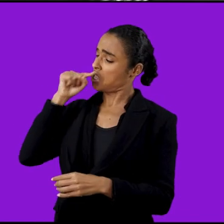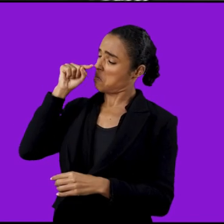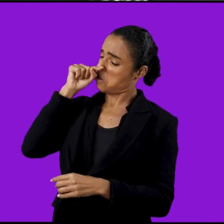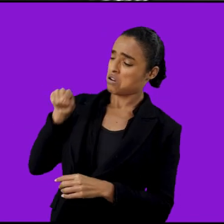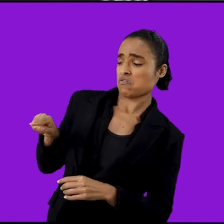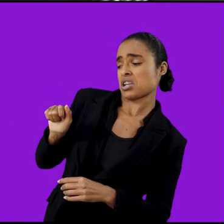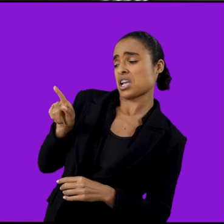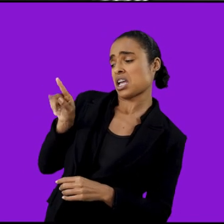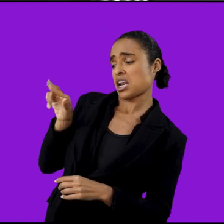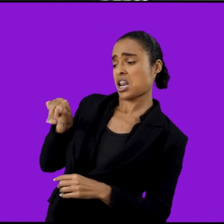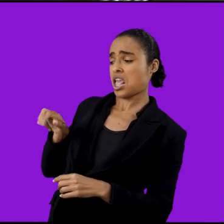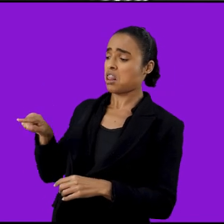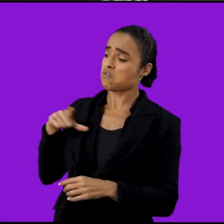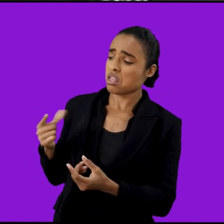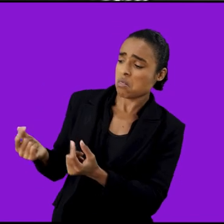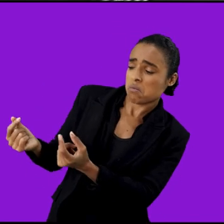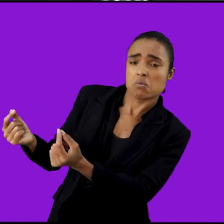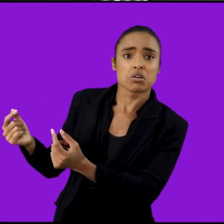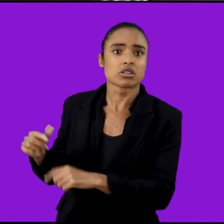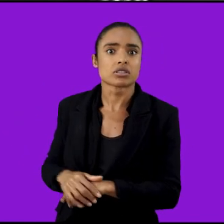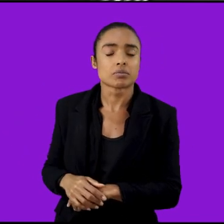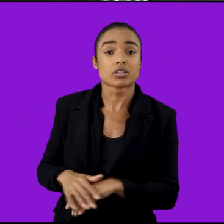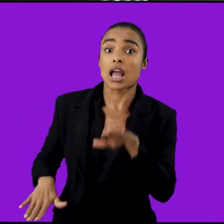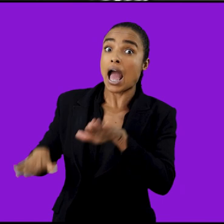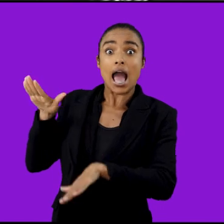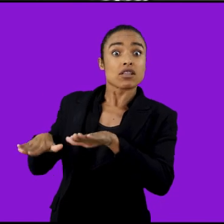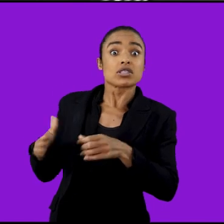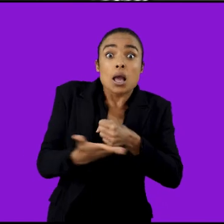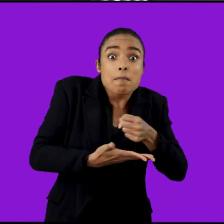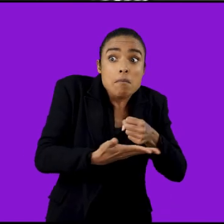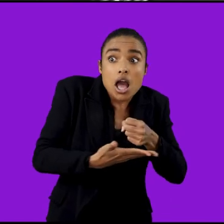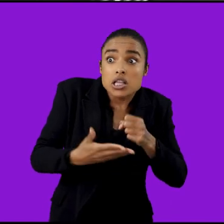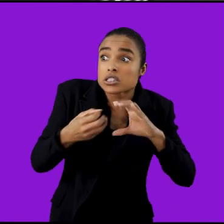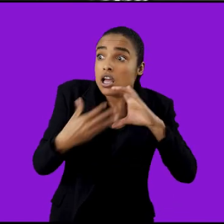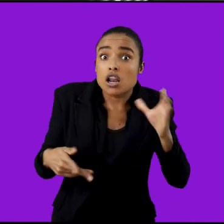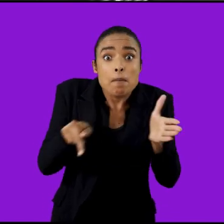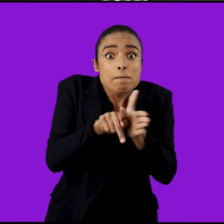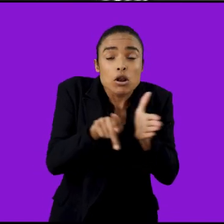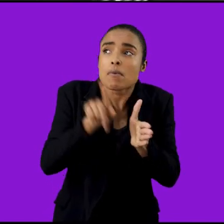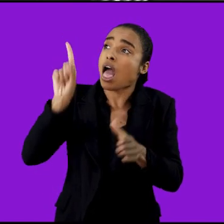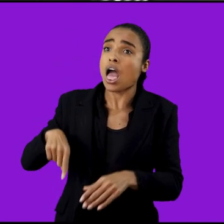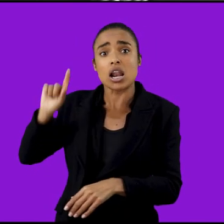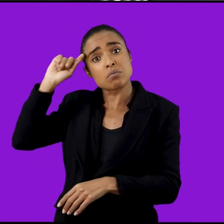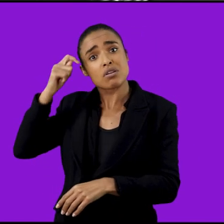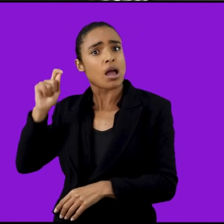é como se você se afastasse da comunidade: "Aí, não. Emicida tá metido”... Porque parece que uma das característica do afrodescendente é ser pobre